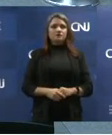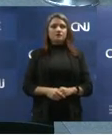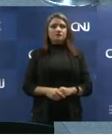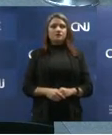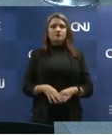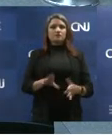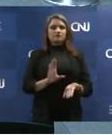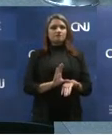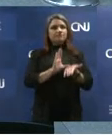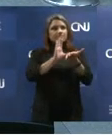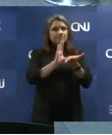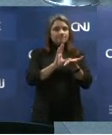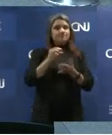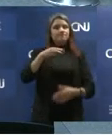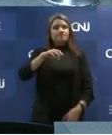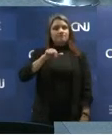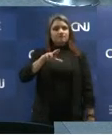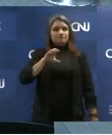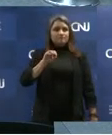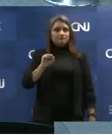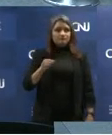Aguardem os demais. Então